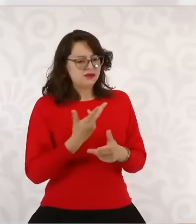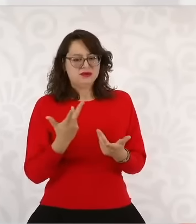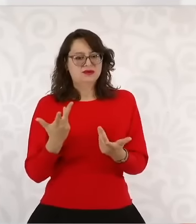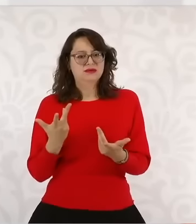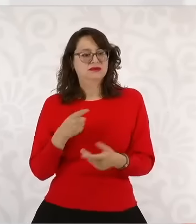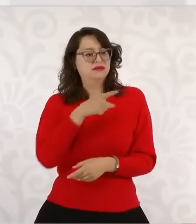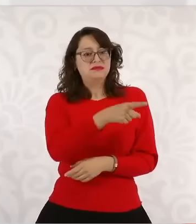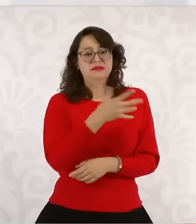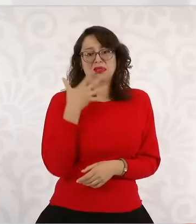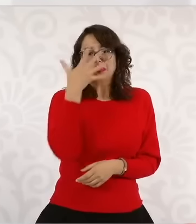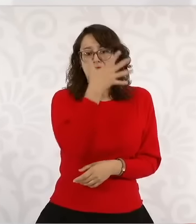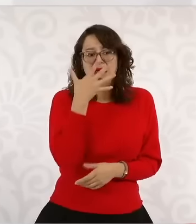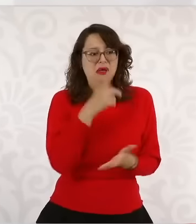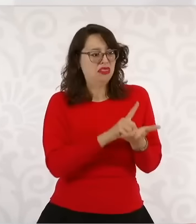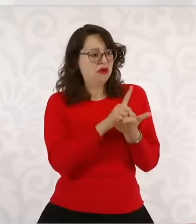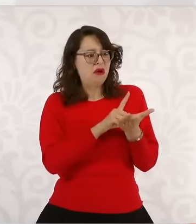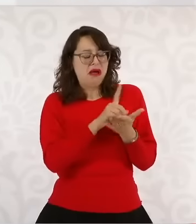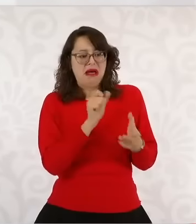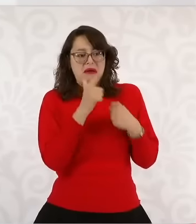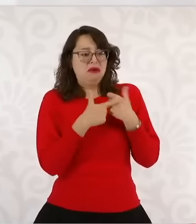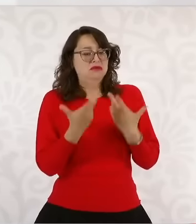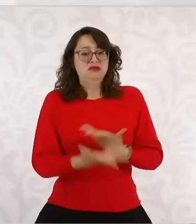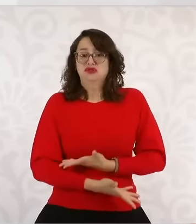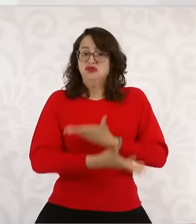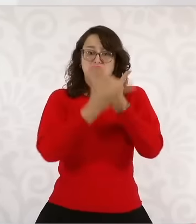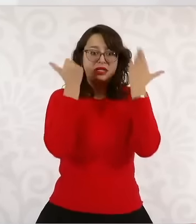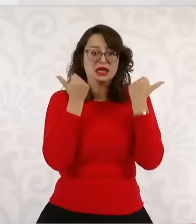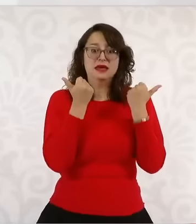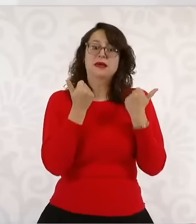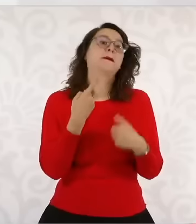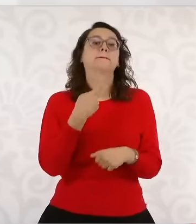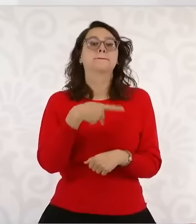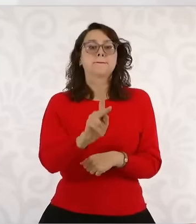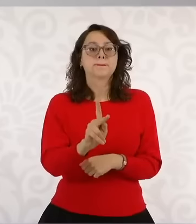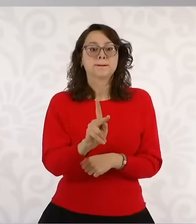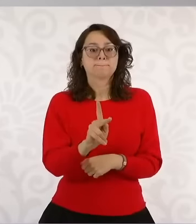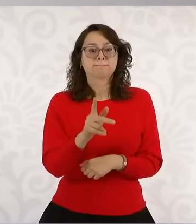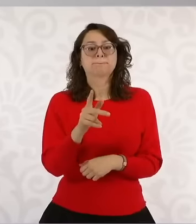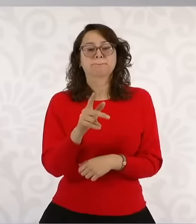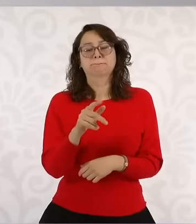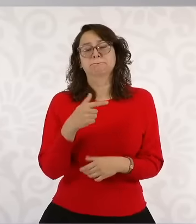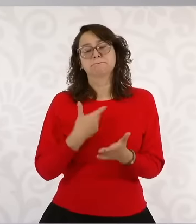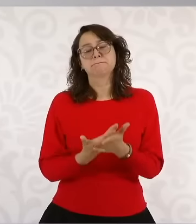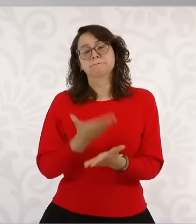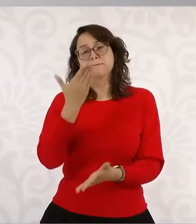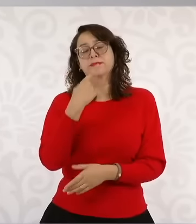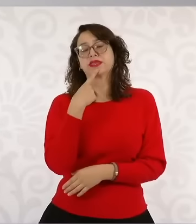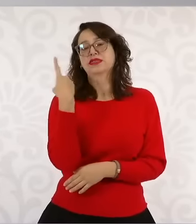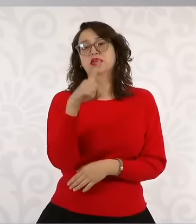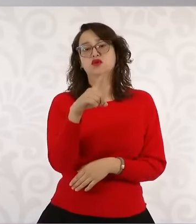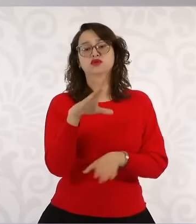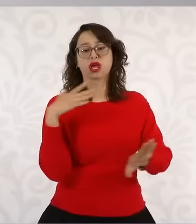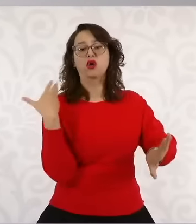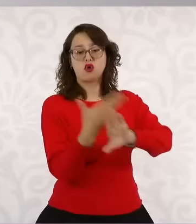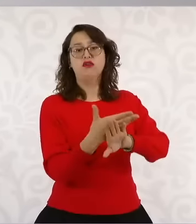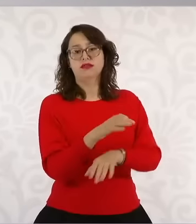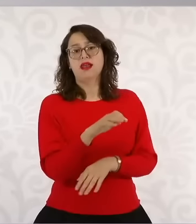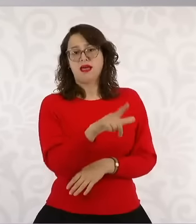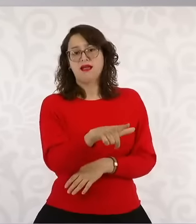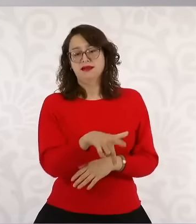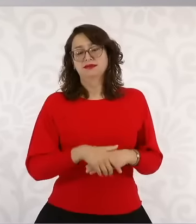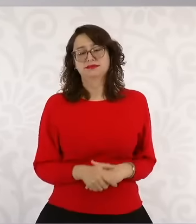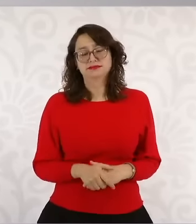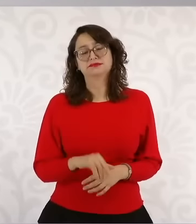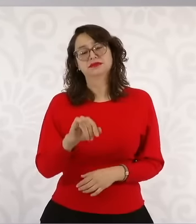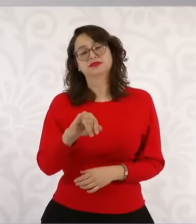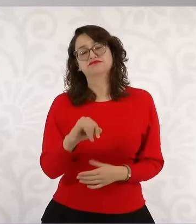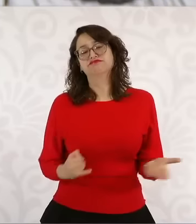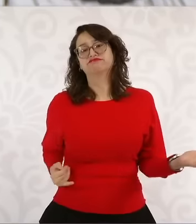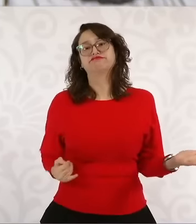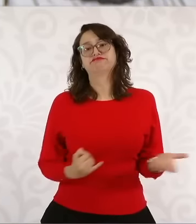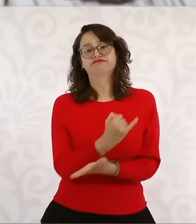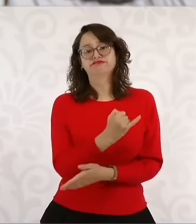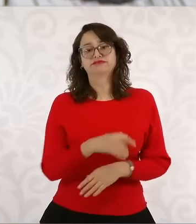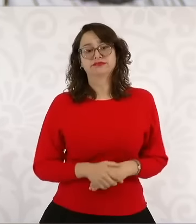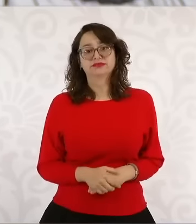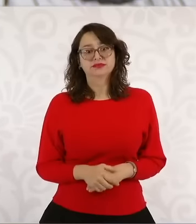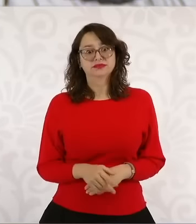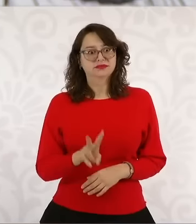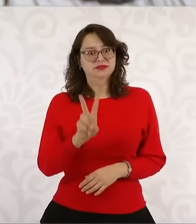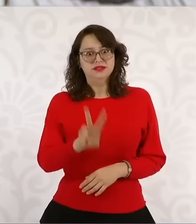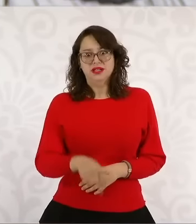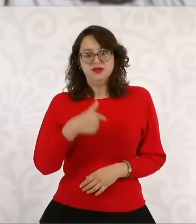no sé si drogado, pero eh decidí levantar denuncia porque esto es algo que viví como mujer,